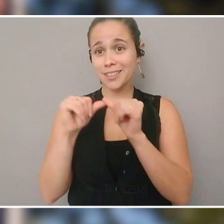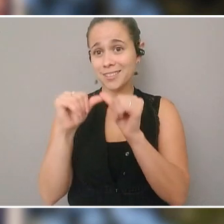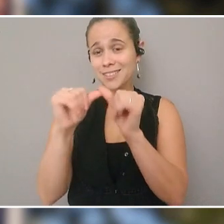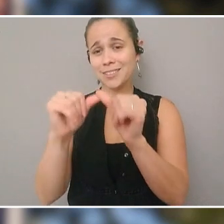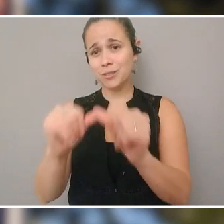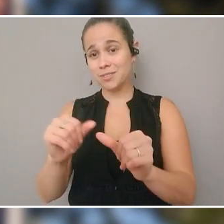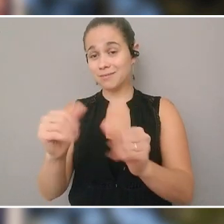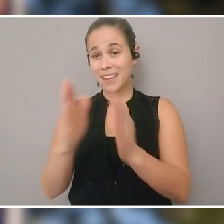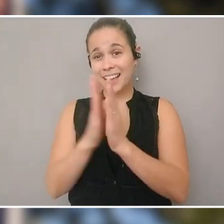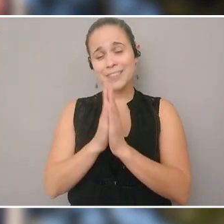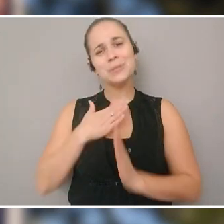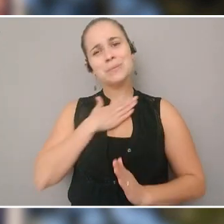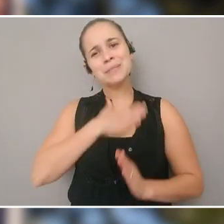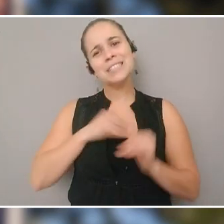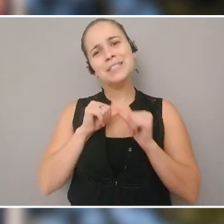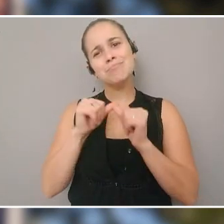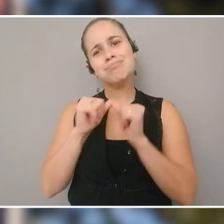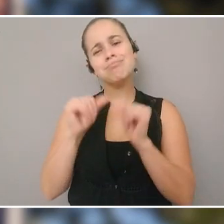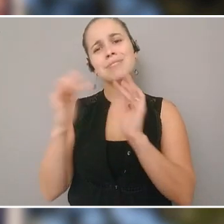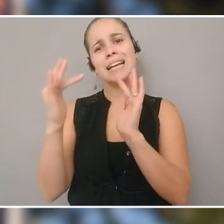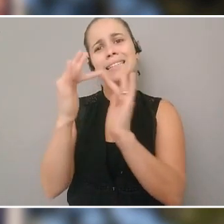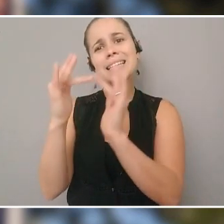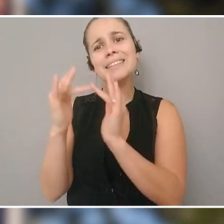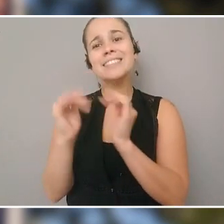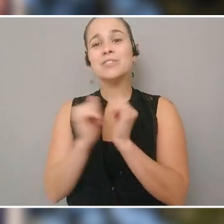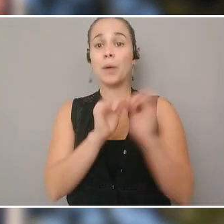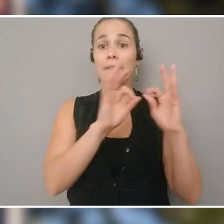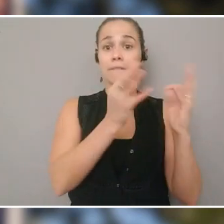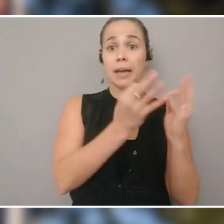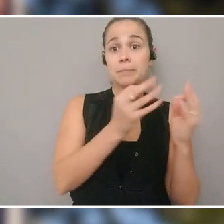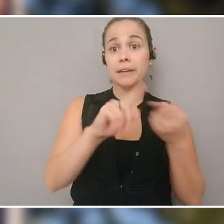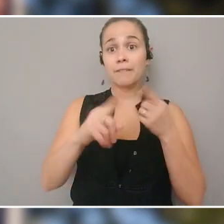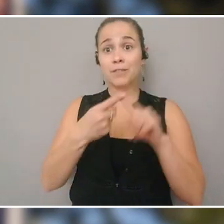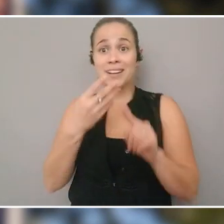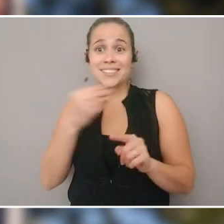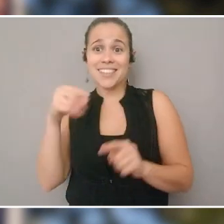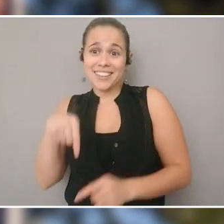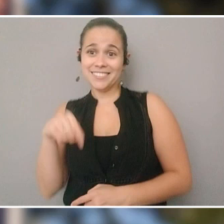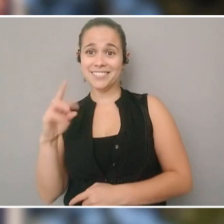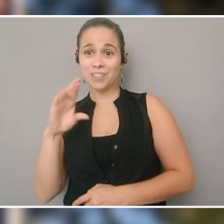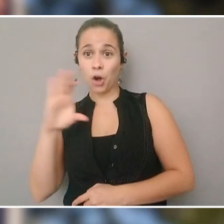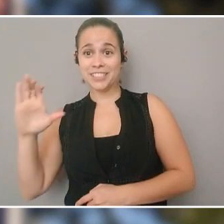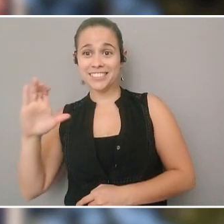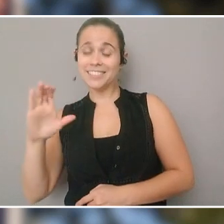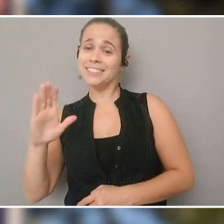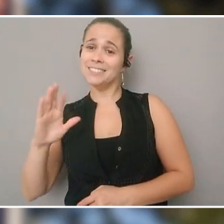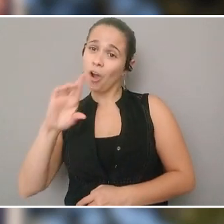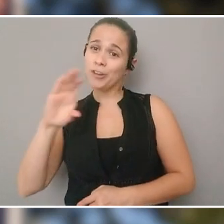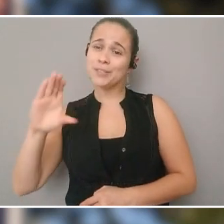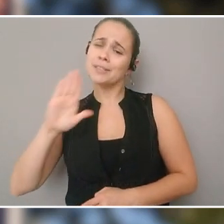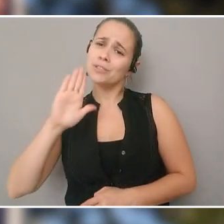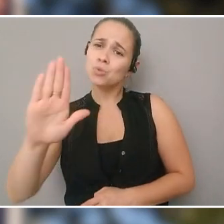en contacto con familiares, amigos y este